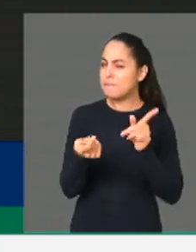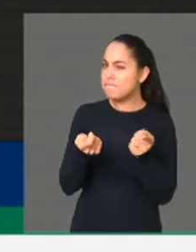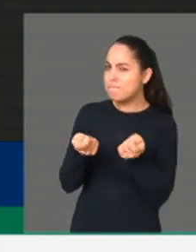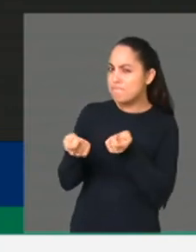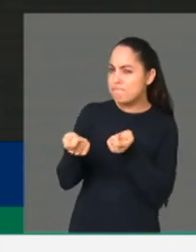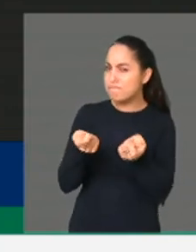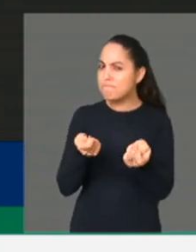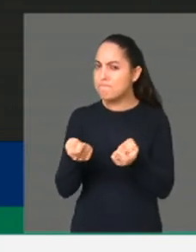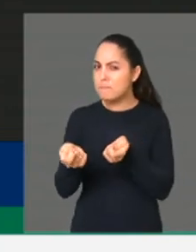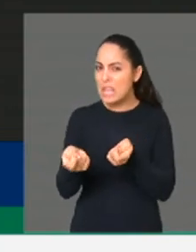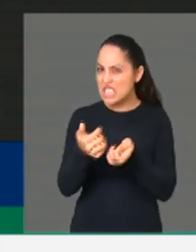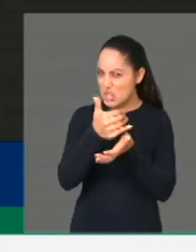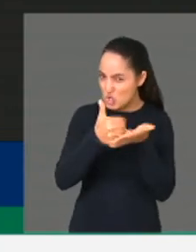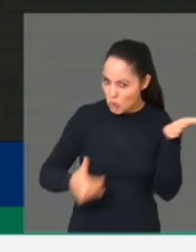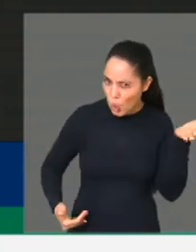QUE PODE E QUEM QUER PAGAR PRECISA PAGAR NESSE MOMENTO,